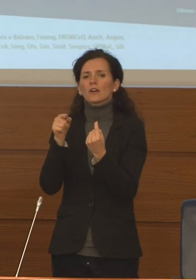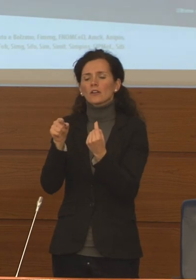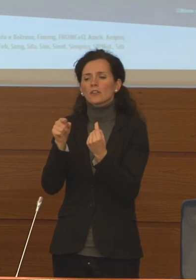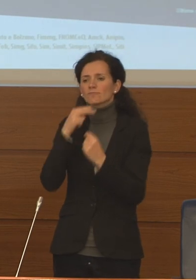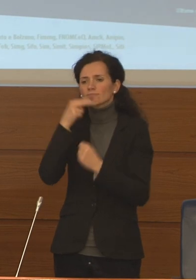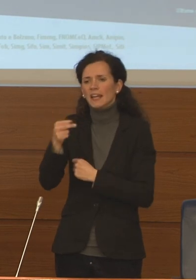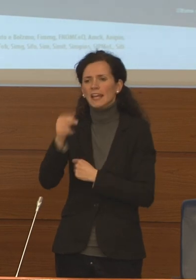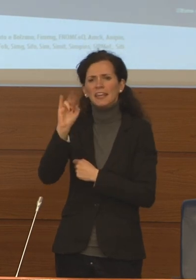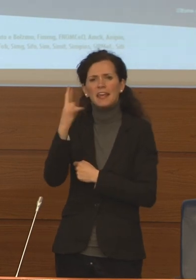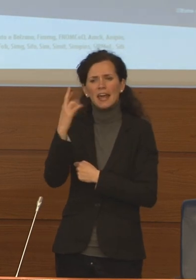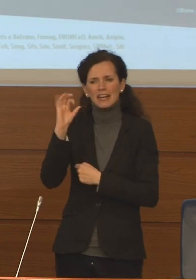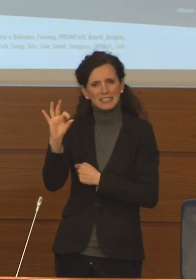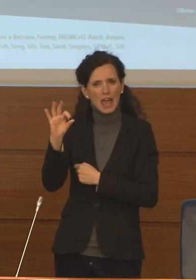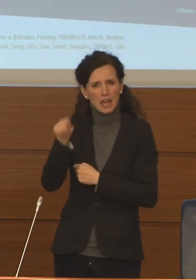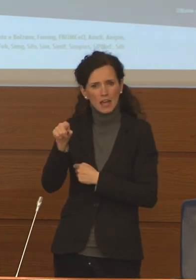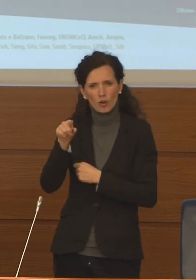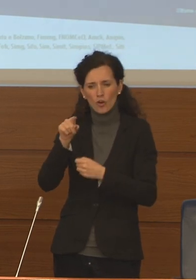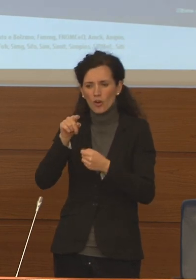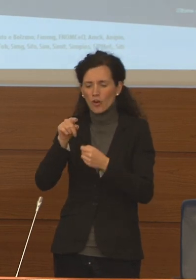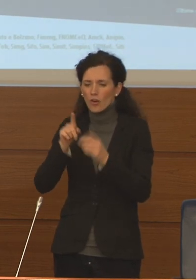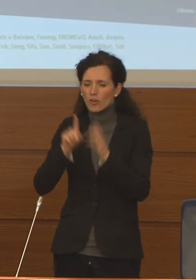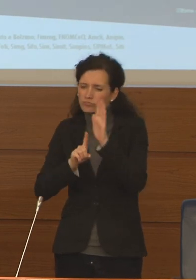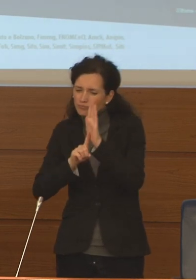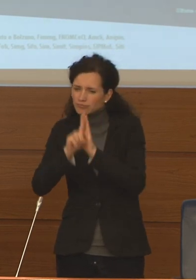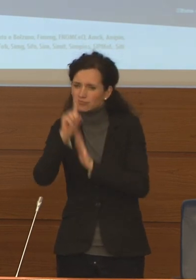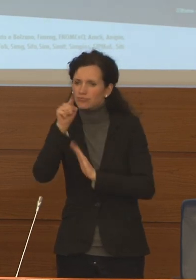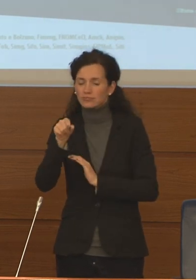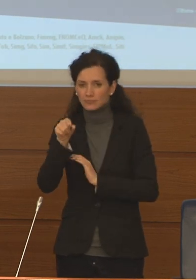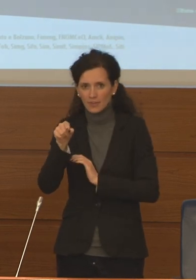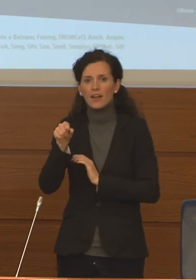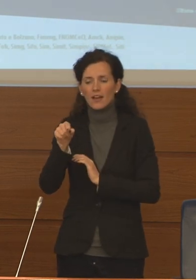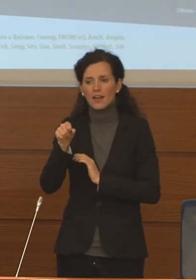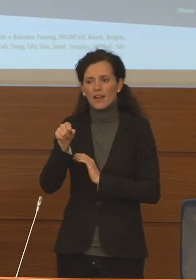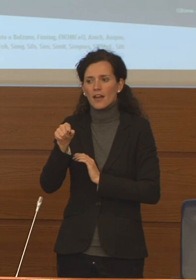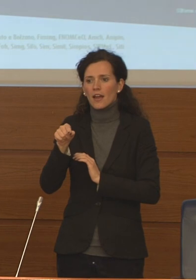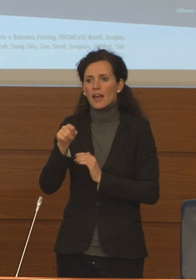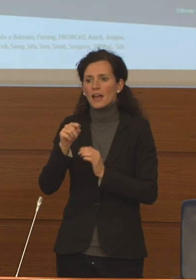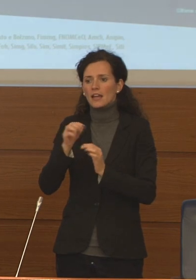sostanzialmente questi valori che rendono ragione della diffusione o della